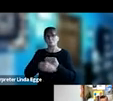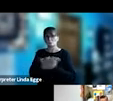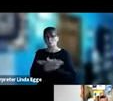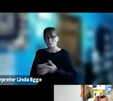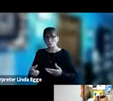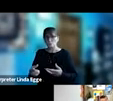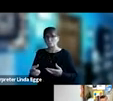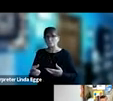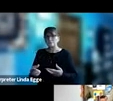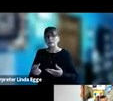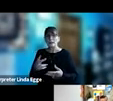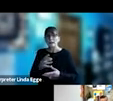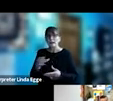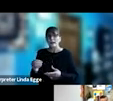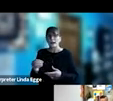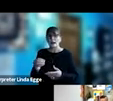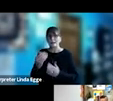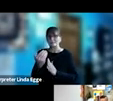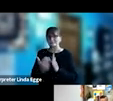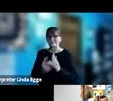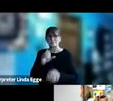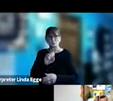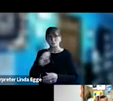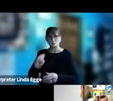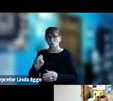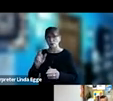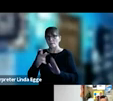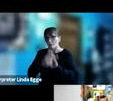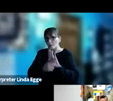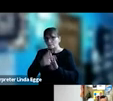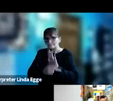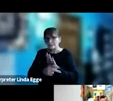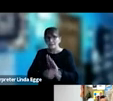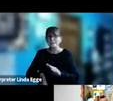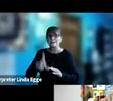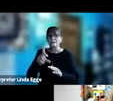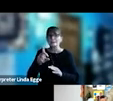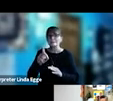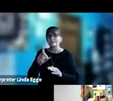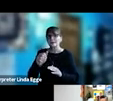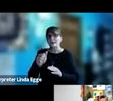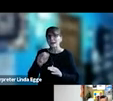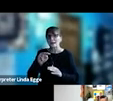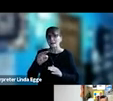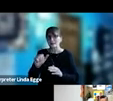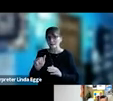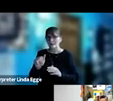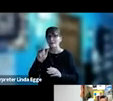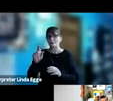Pueden ir y ver la política de la seguridad social sobre DAA y recuerden volver a ese curso en línea.